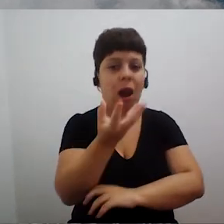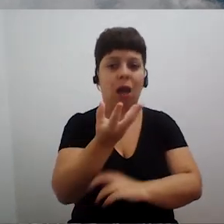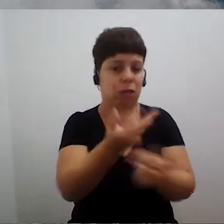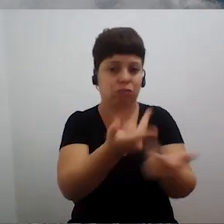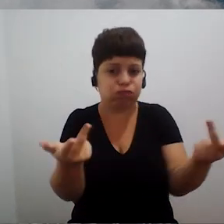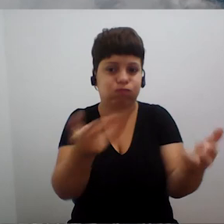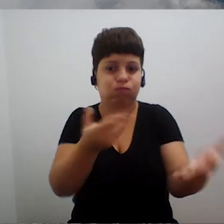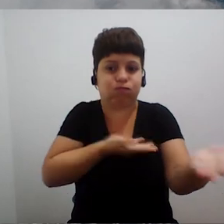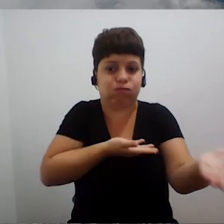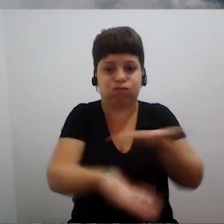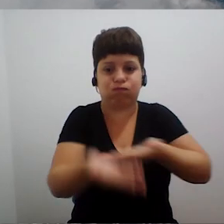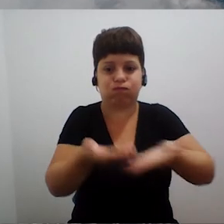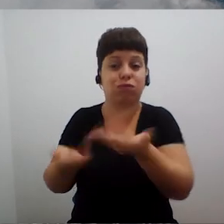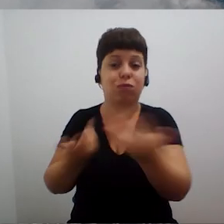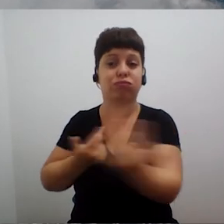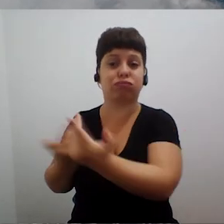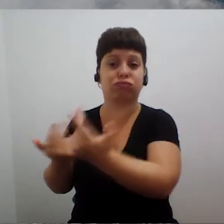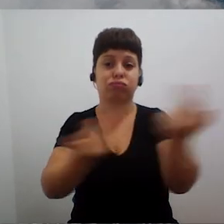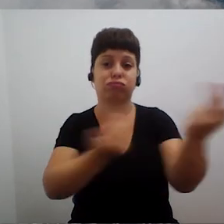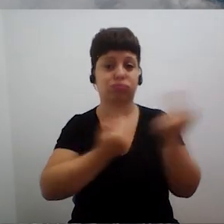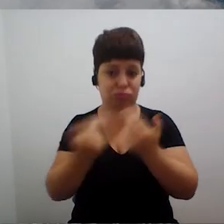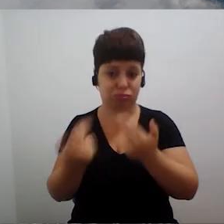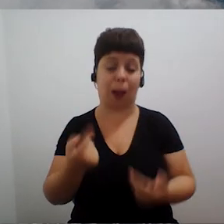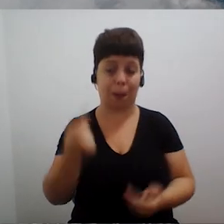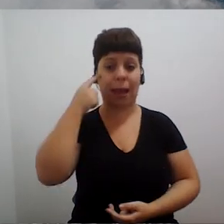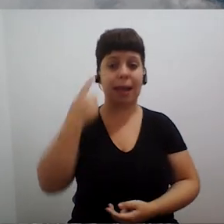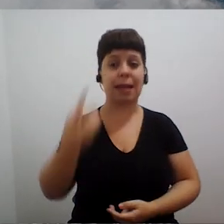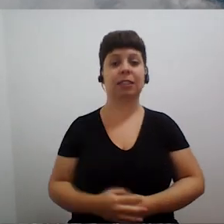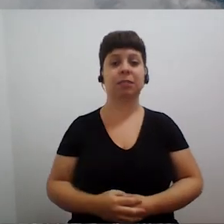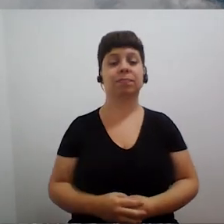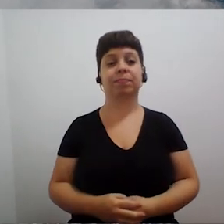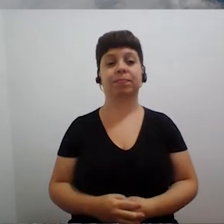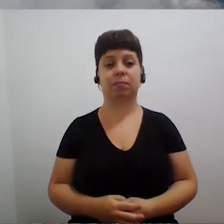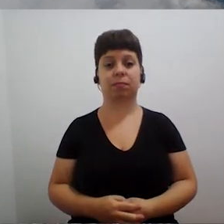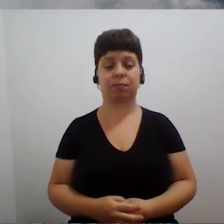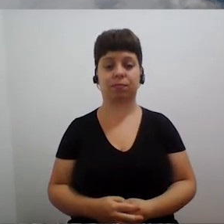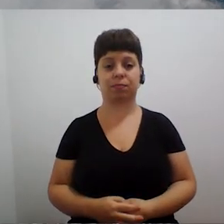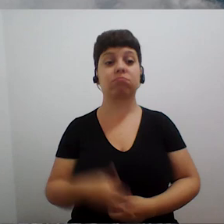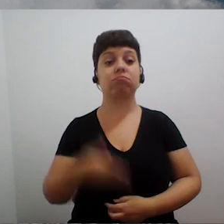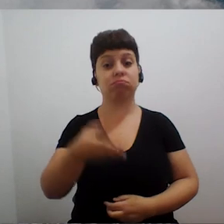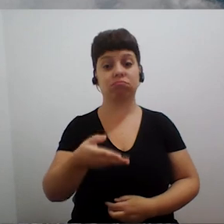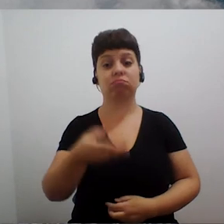E por aqui é que nós vemos a incidência importante do movimento ecumênico,